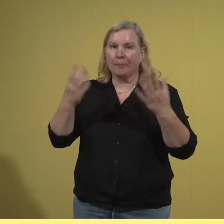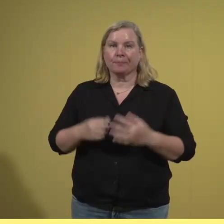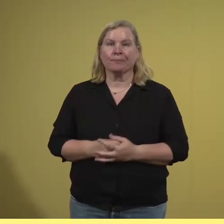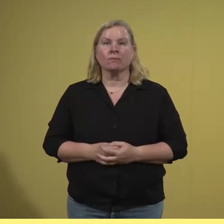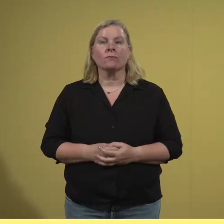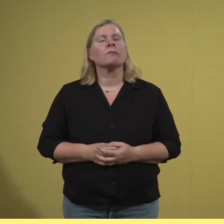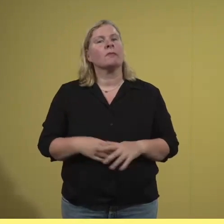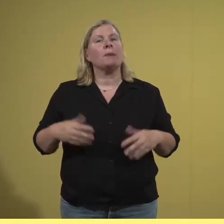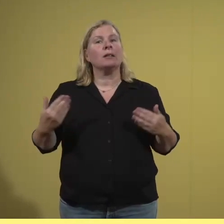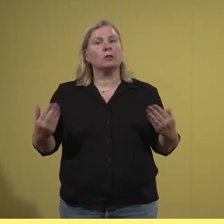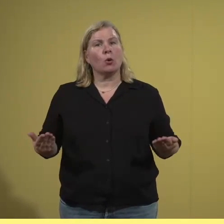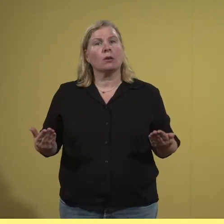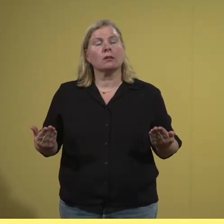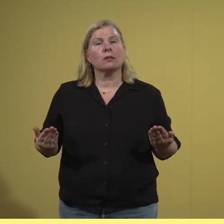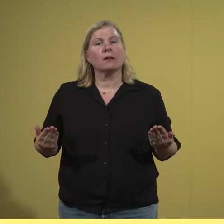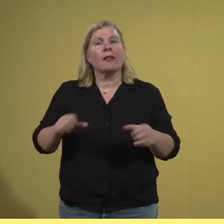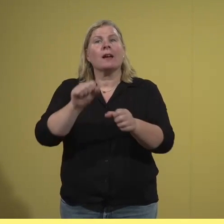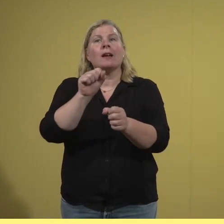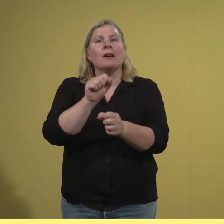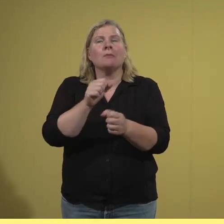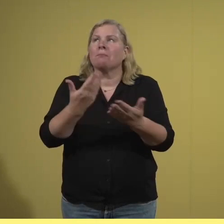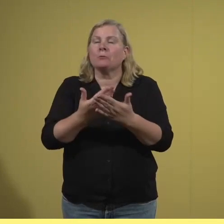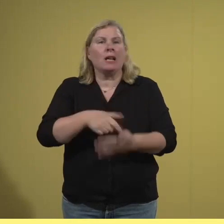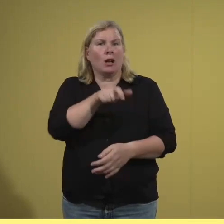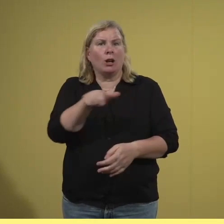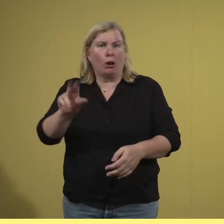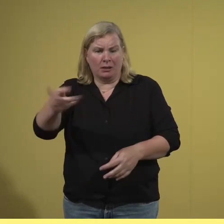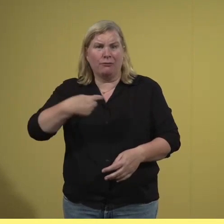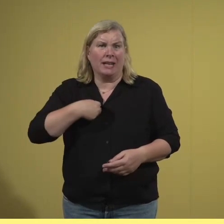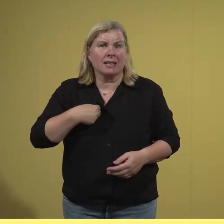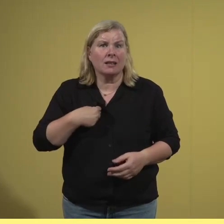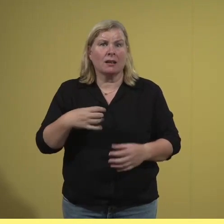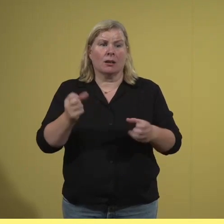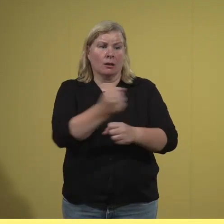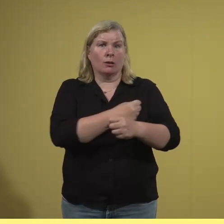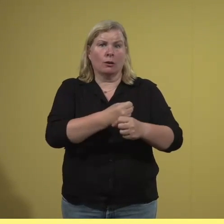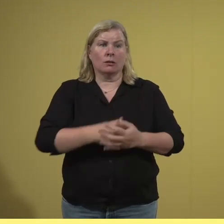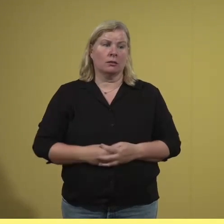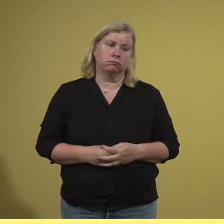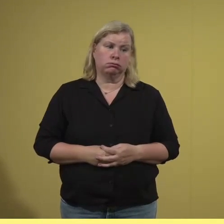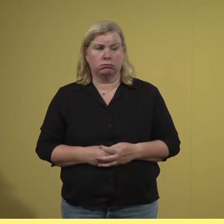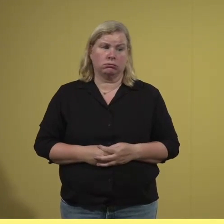Klar. Aber das ist ja vielleicht auch so eine Art und Weise: Um solche Menschen wie mich, die nicht so eine Beziehung zum Kochen haben,